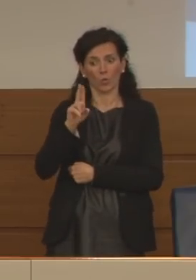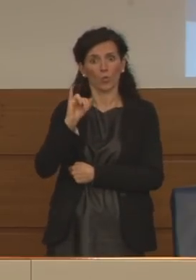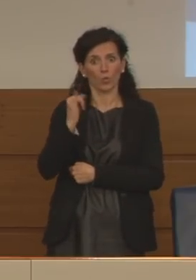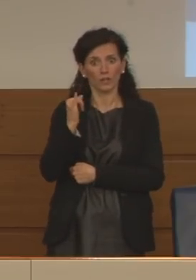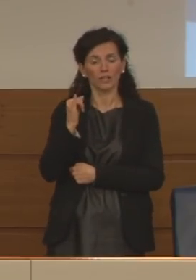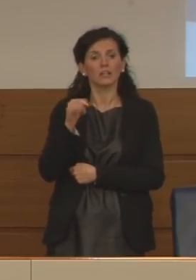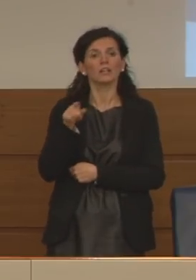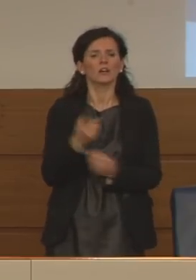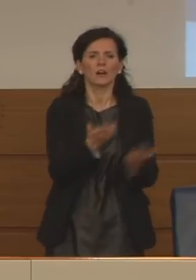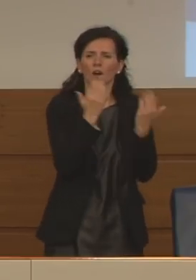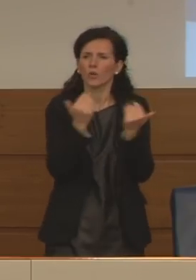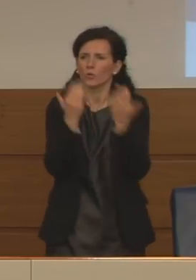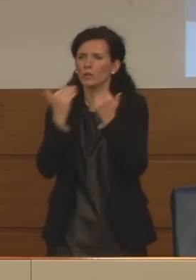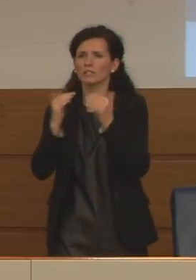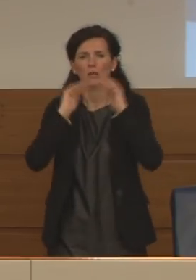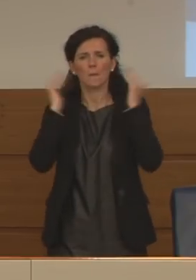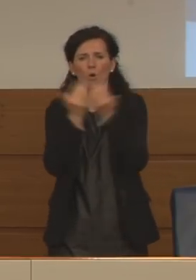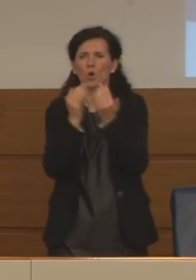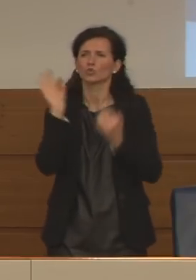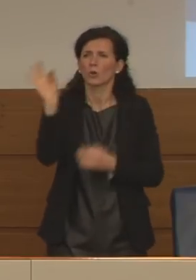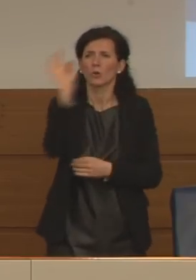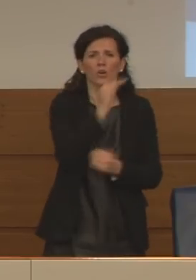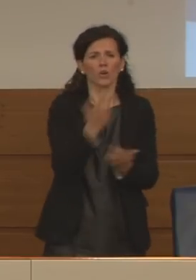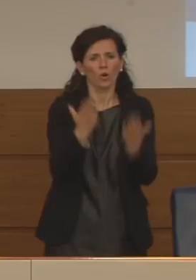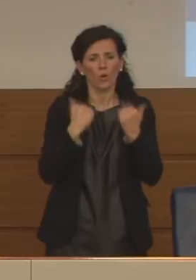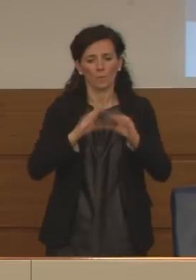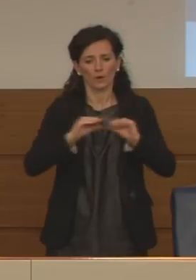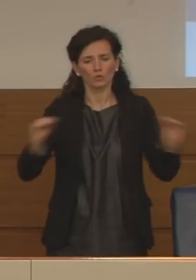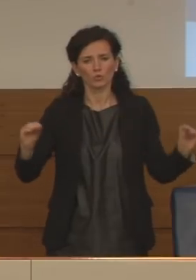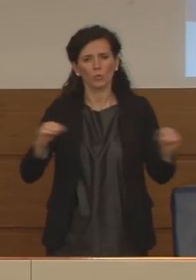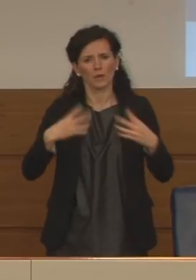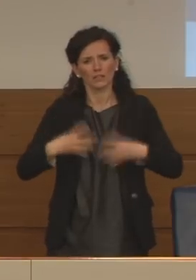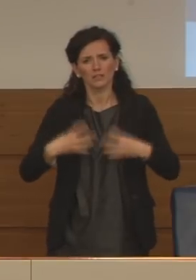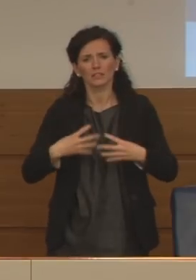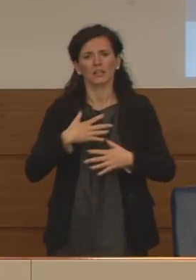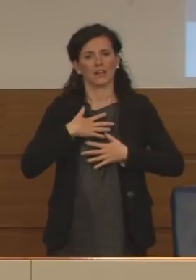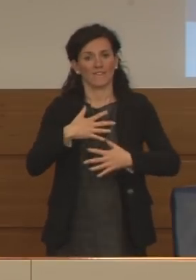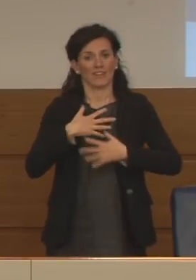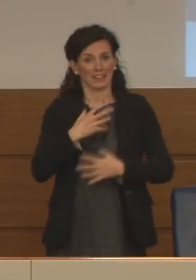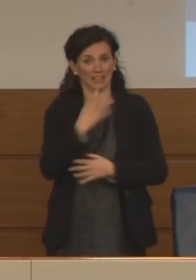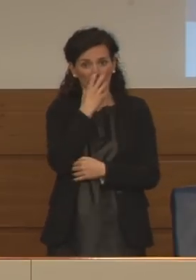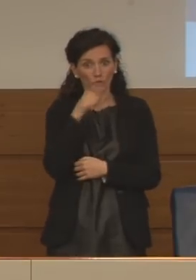tutti i ventilatori possibili e tutte le strumentazioni tecniche e